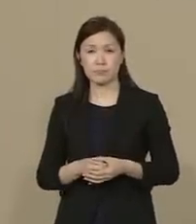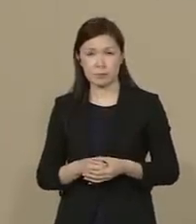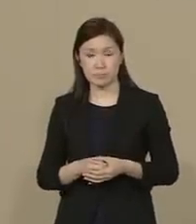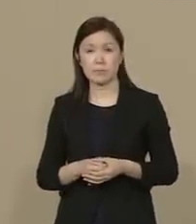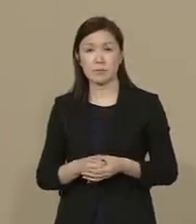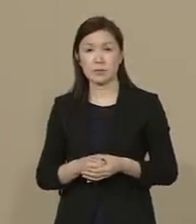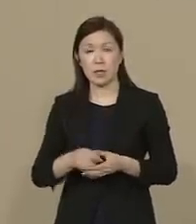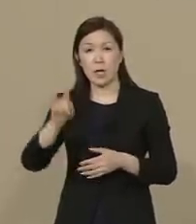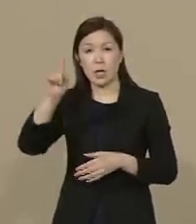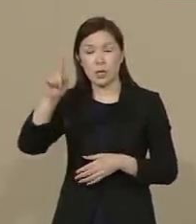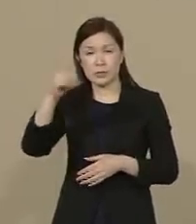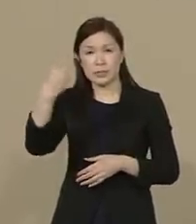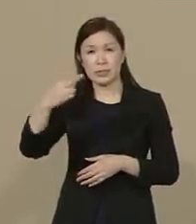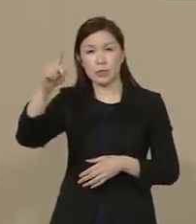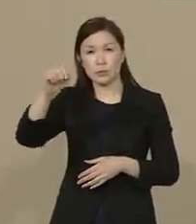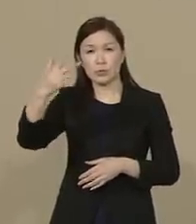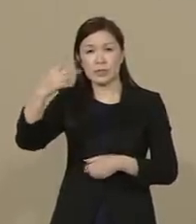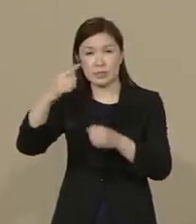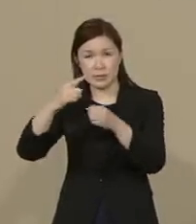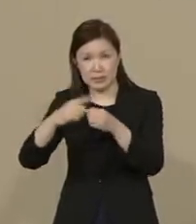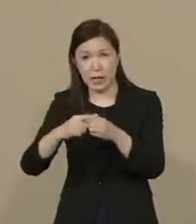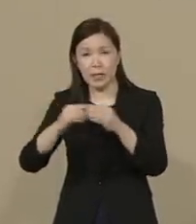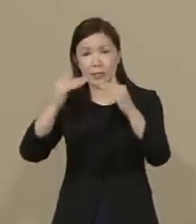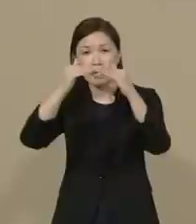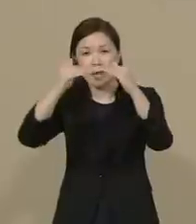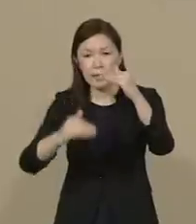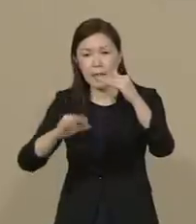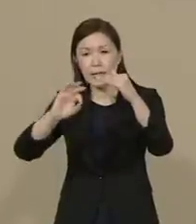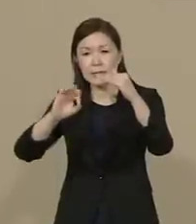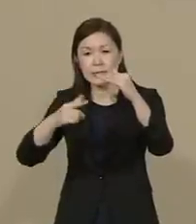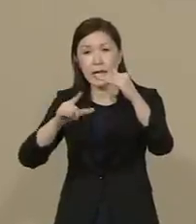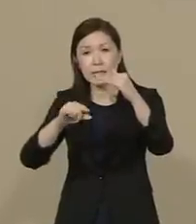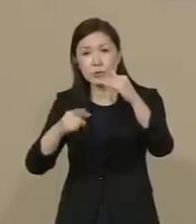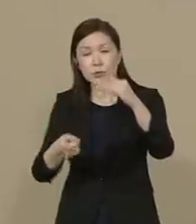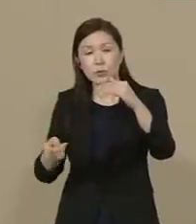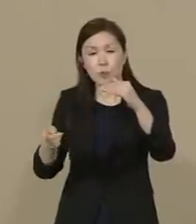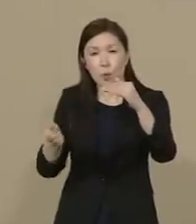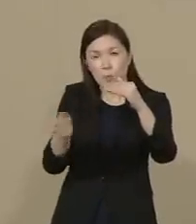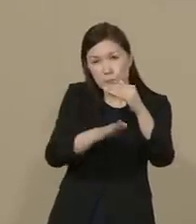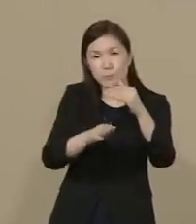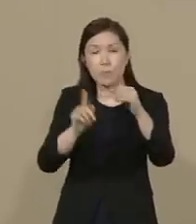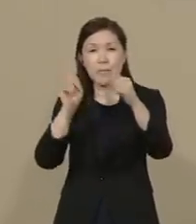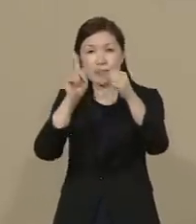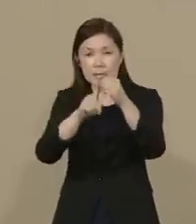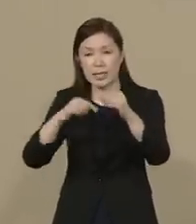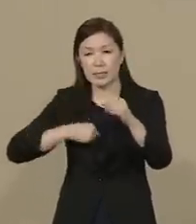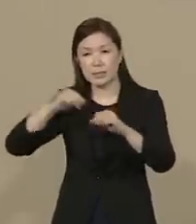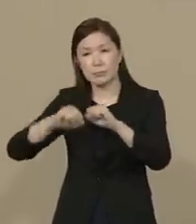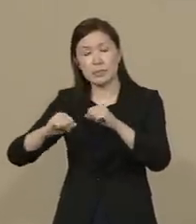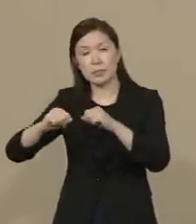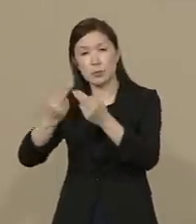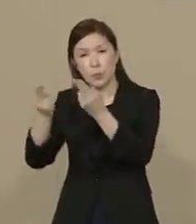17年度に軽減税率の導入を目指す ことで自民党と合意しました